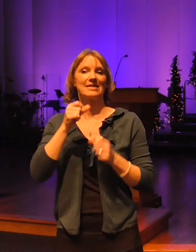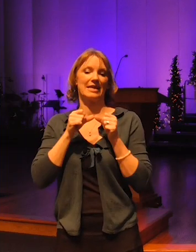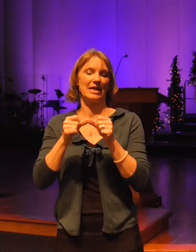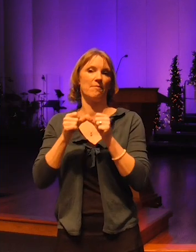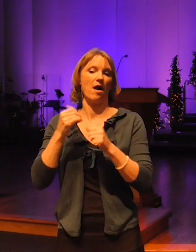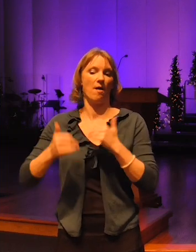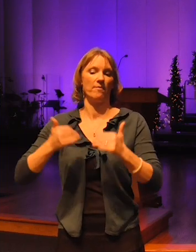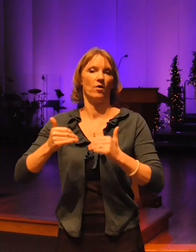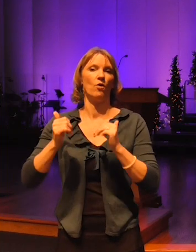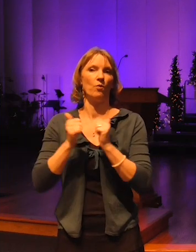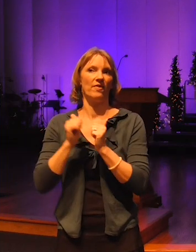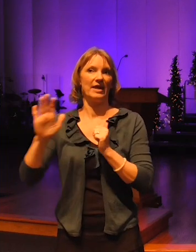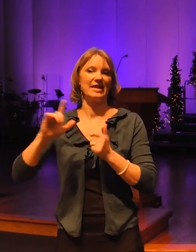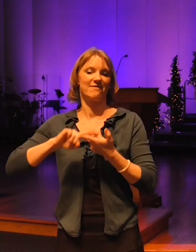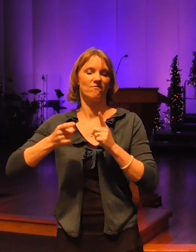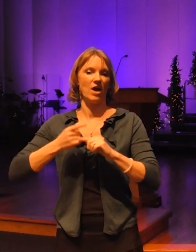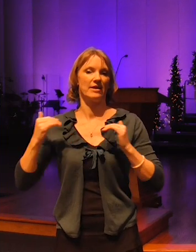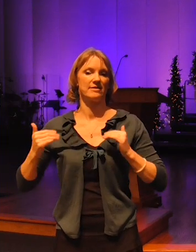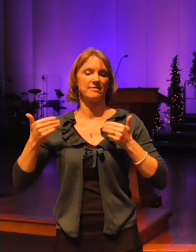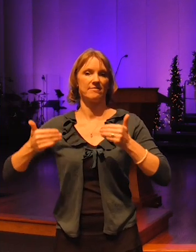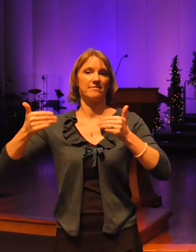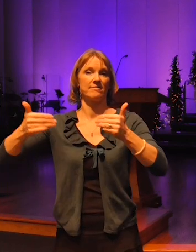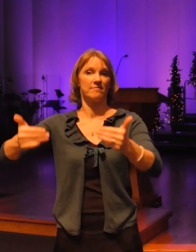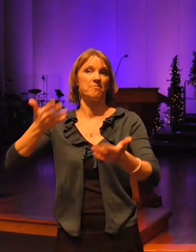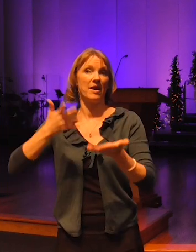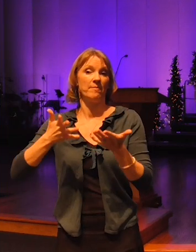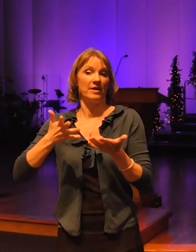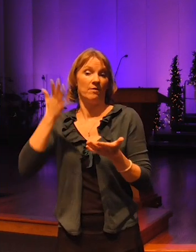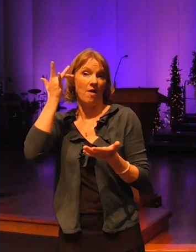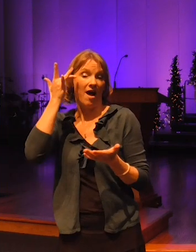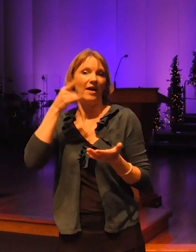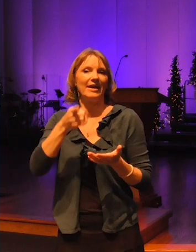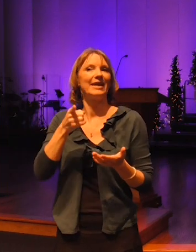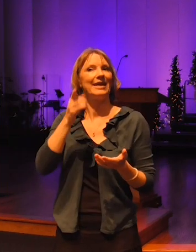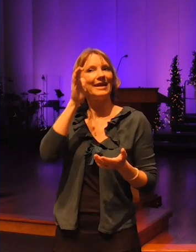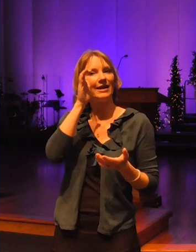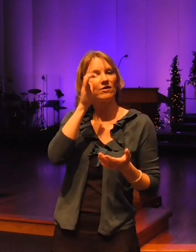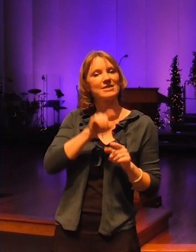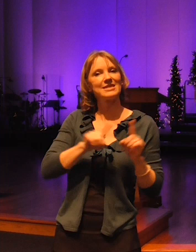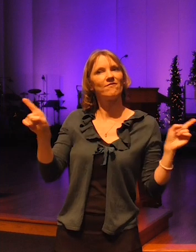Tal vez sea porque escucha A Different El baterista le permite tocar la música que